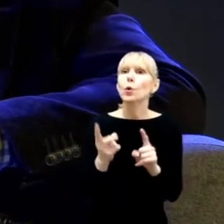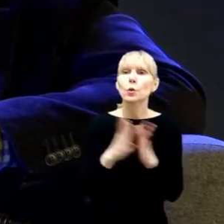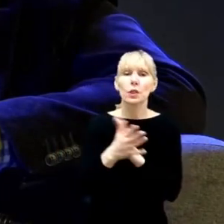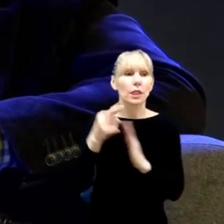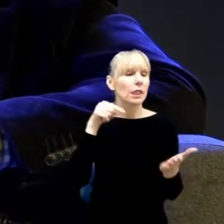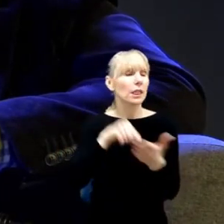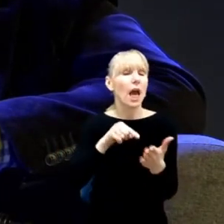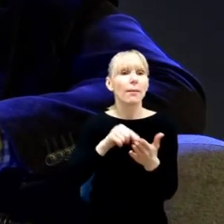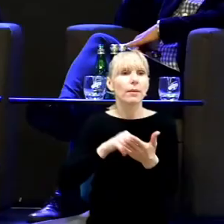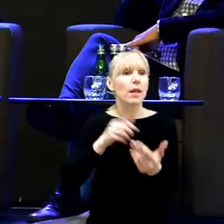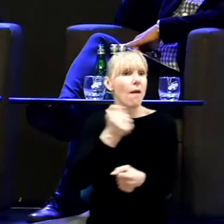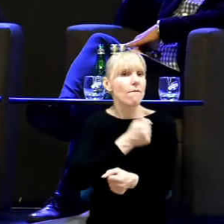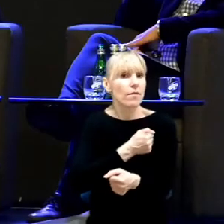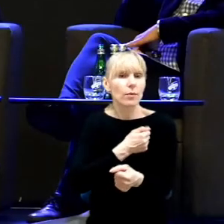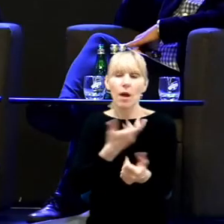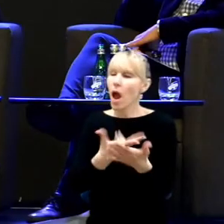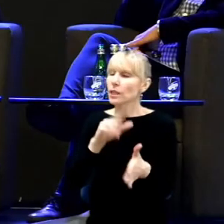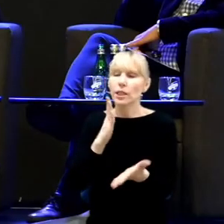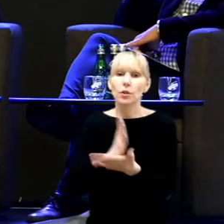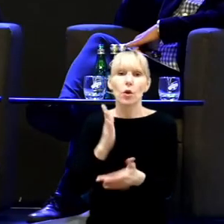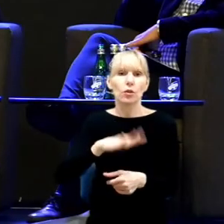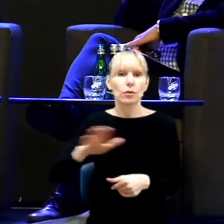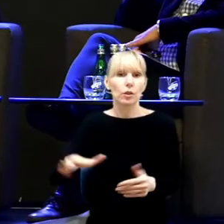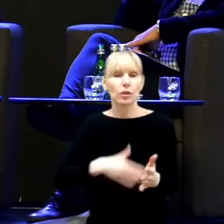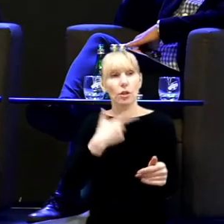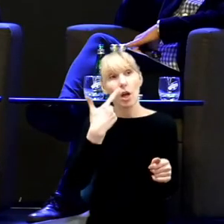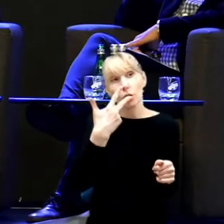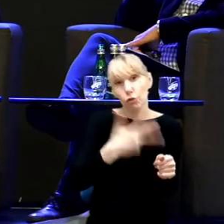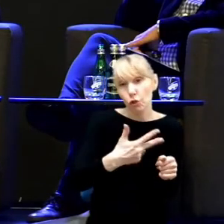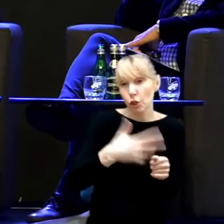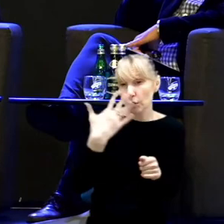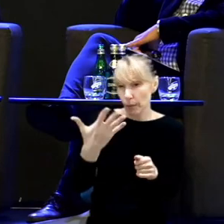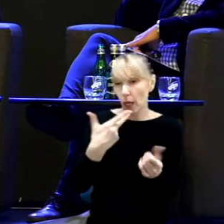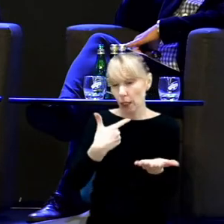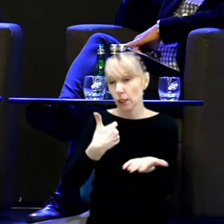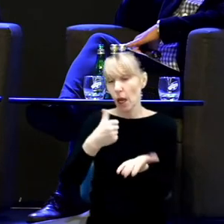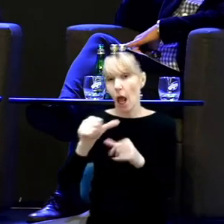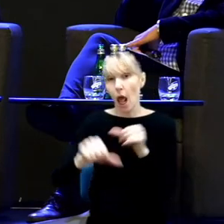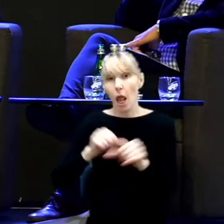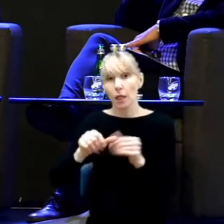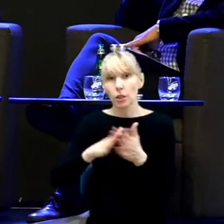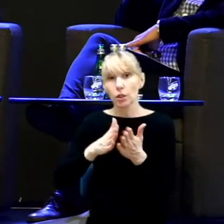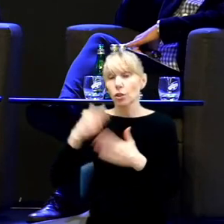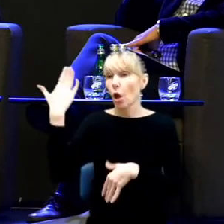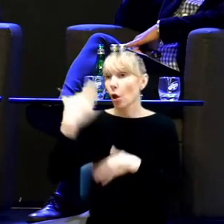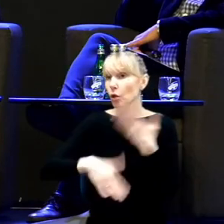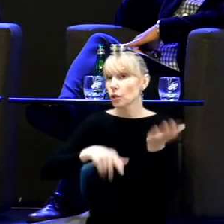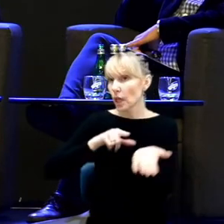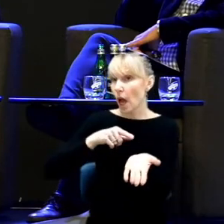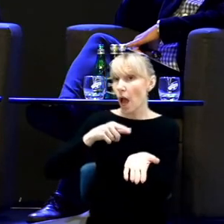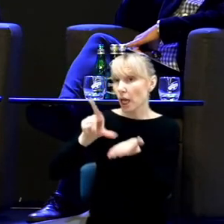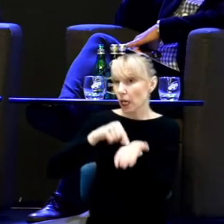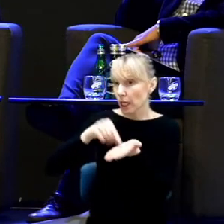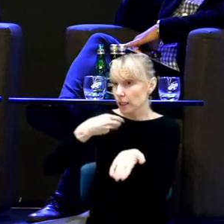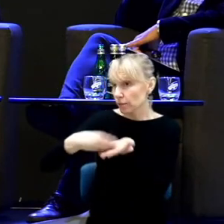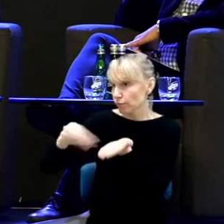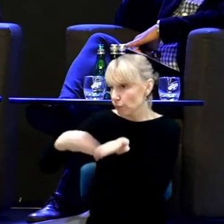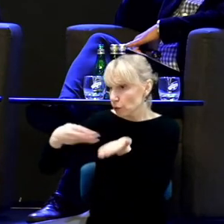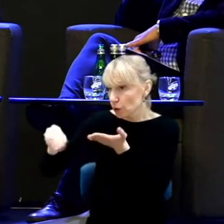przyjść na 35 lat i do końca, spłaty kredytu, tam mieszkać. Więc to pokazuje, że nasz rynek